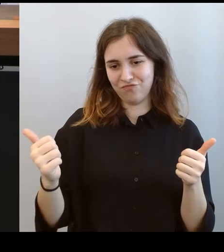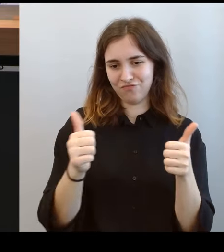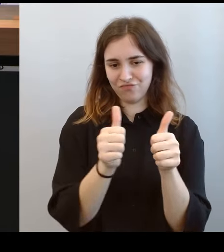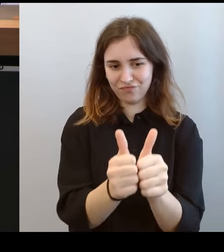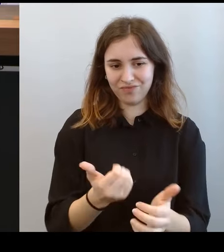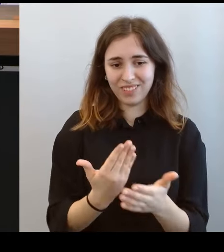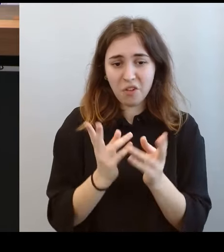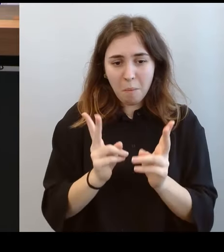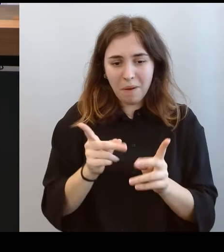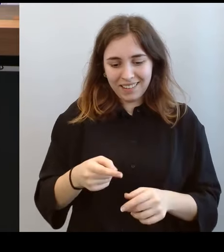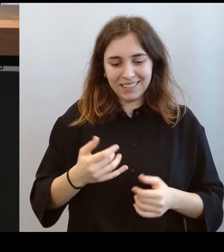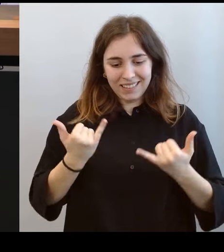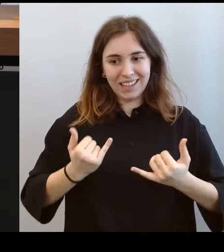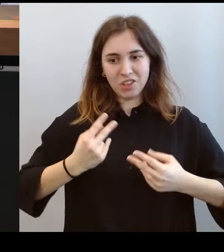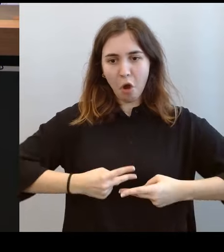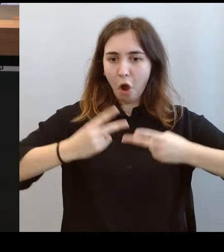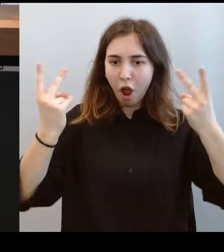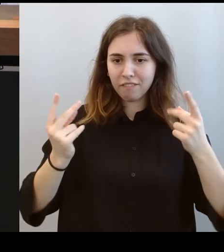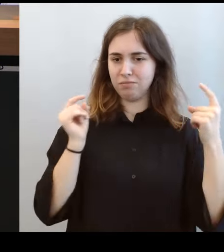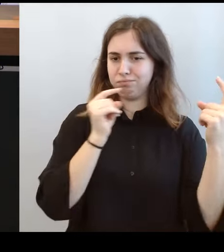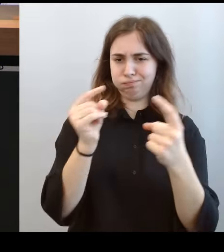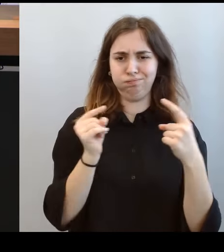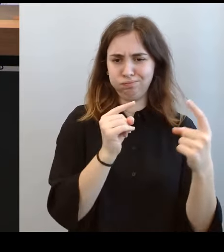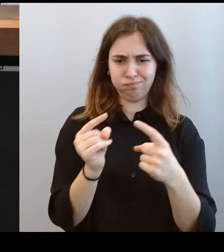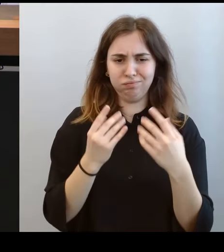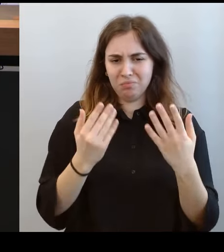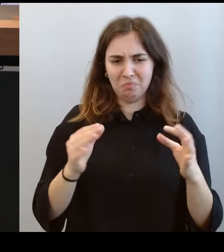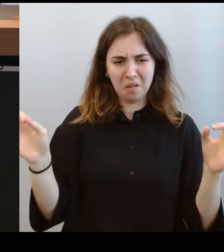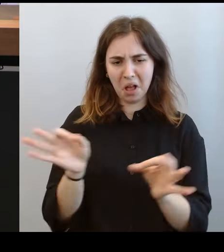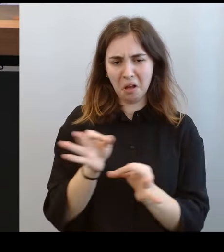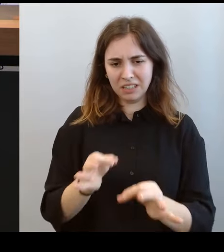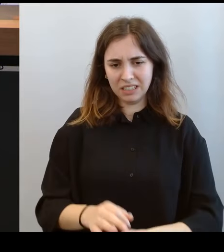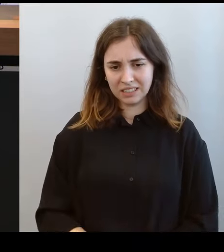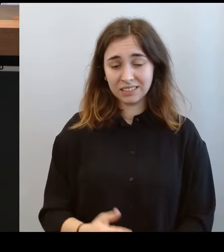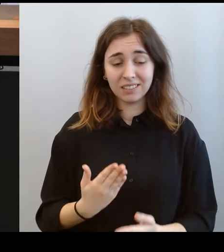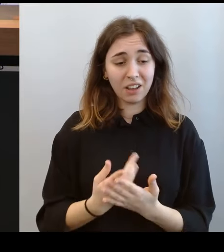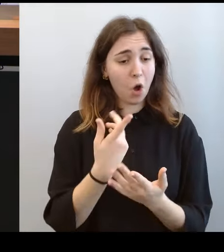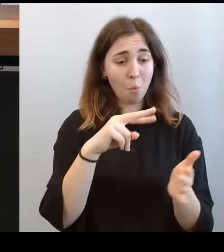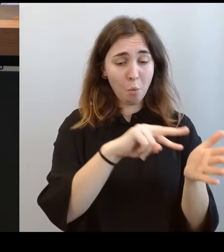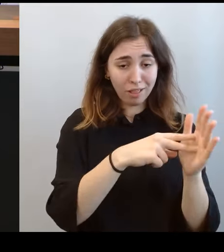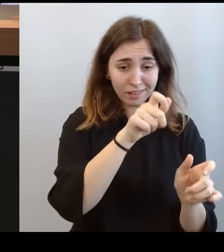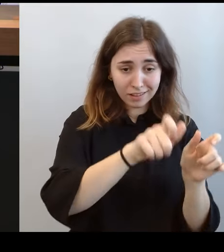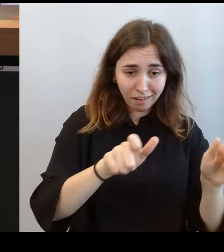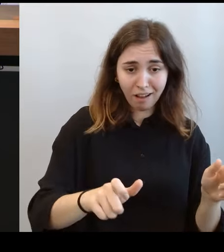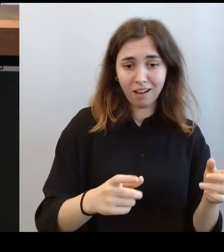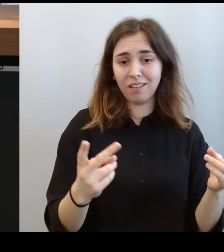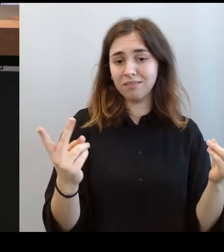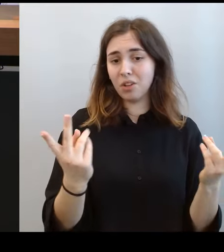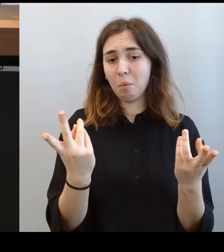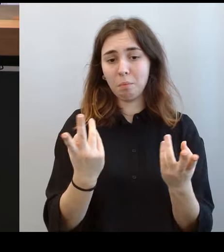Und das gilt auch für Politikerinnen unabhängig von Ämtern und Mandaten, meine Damen und Herren.